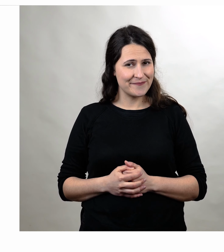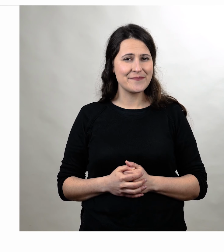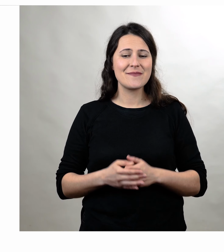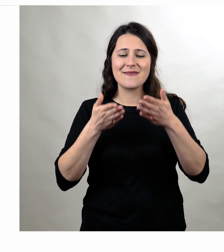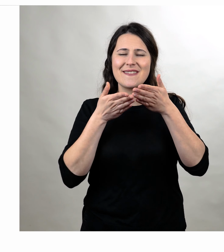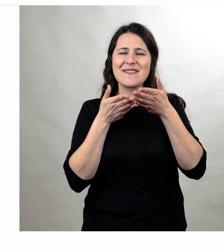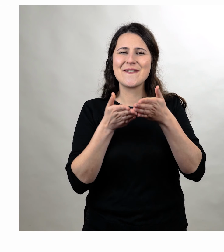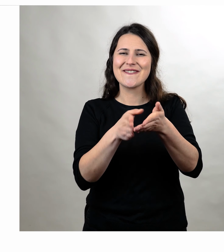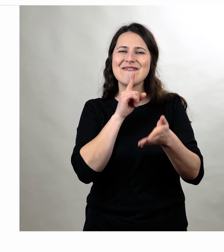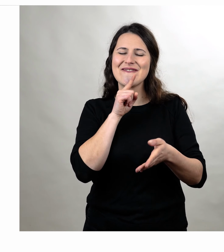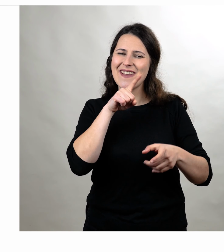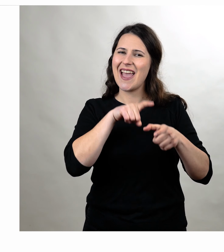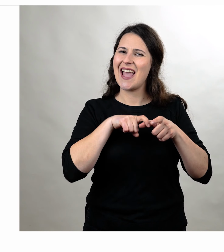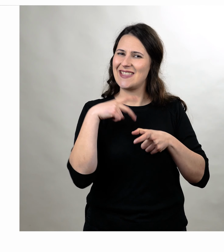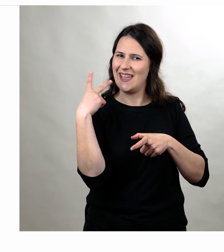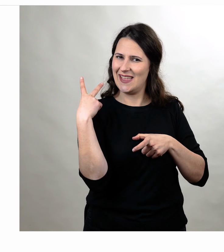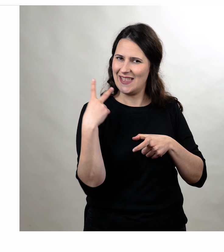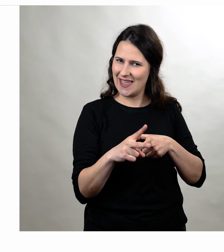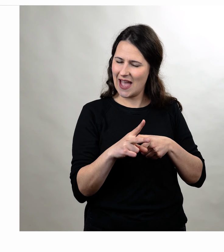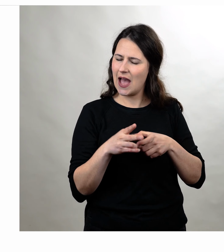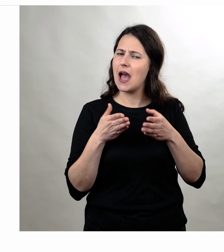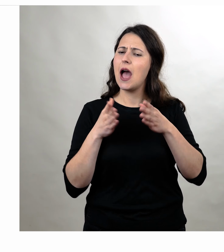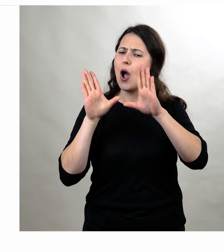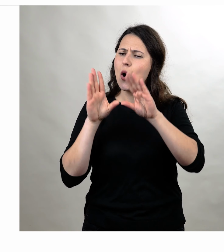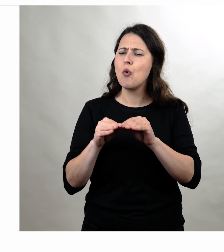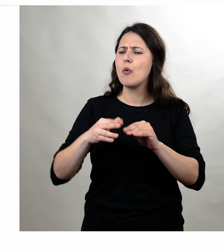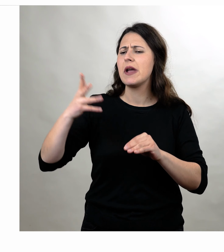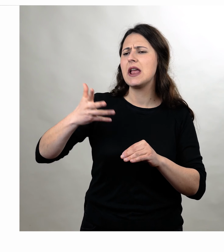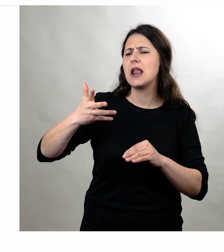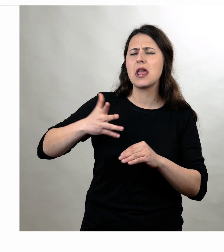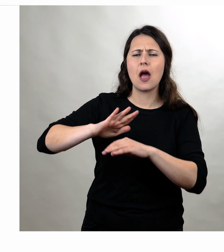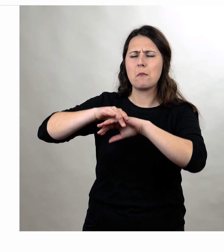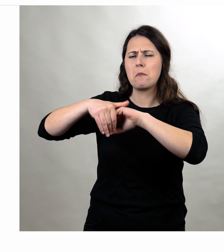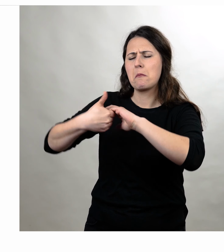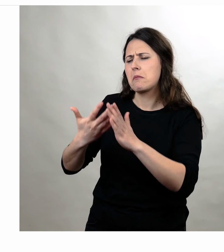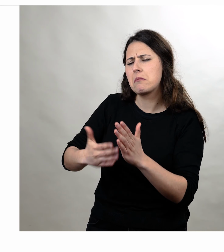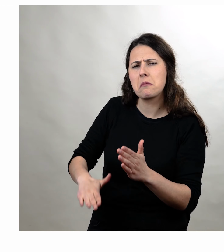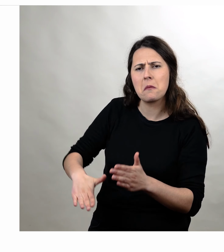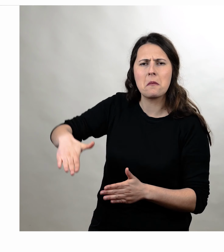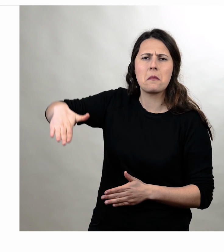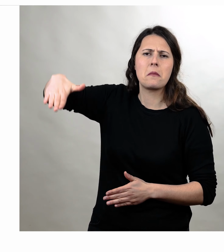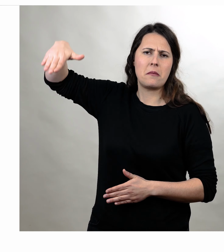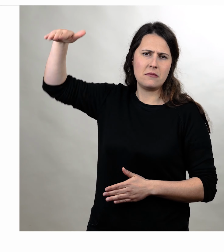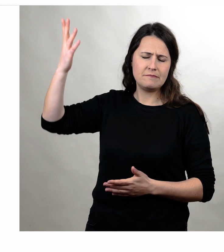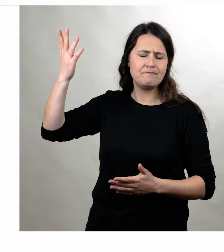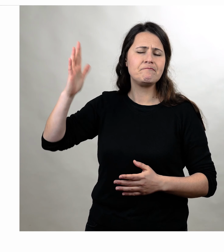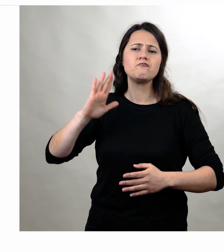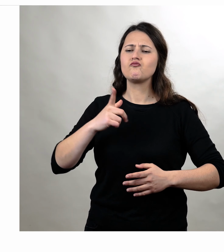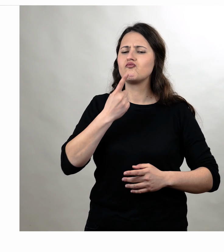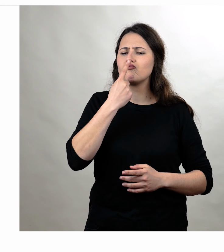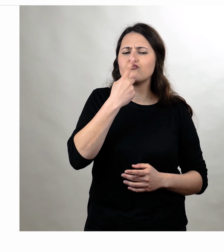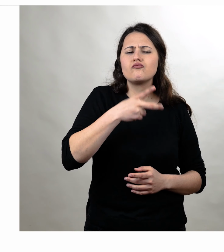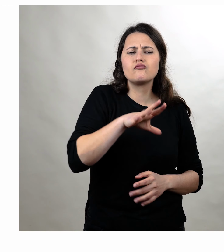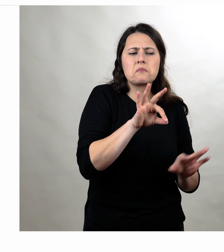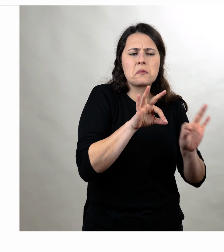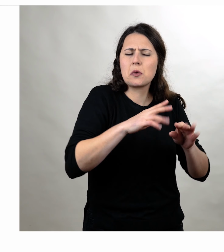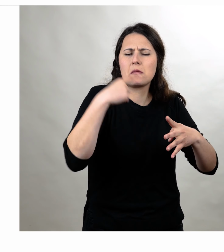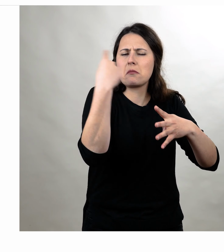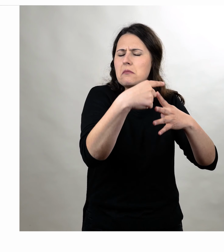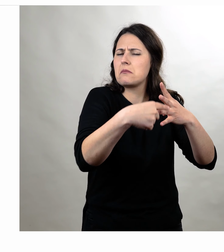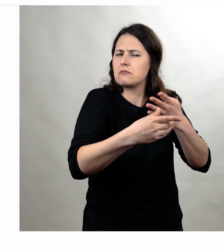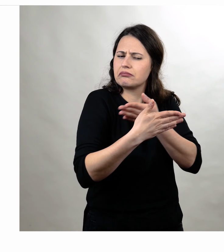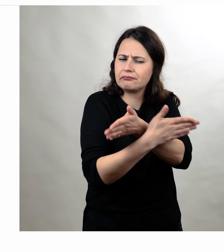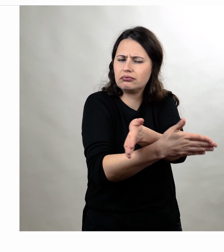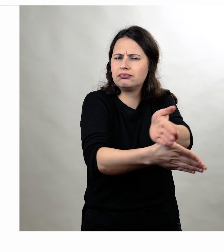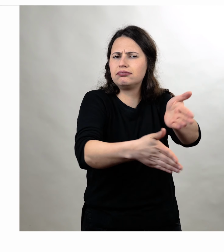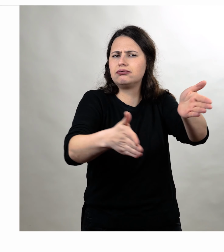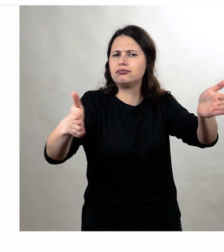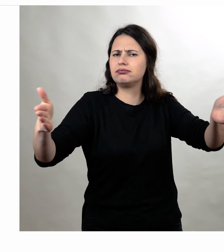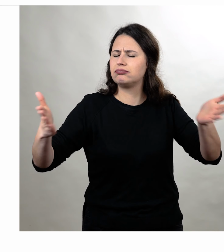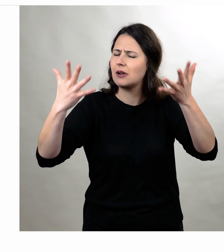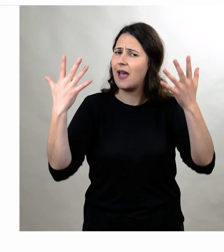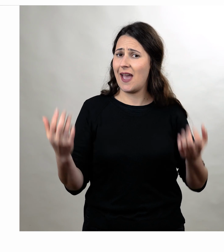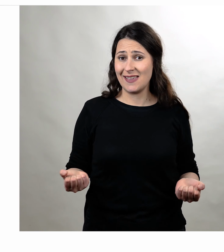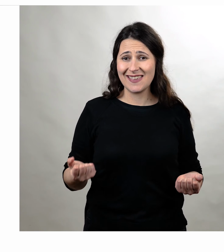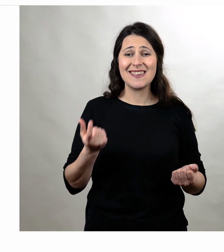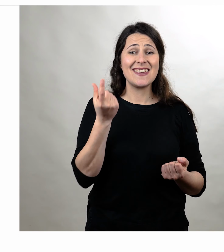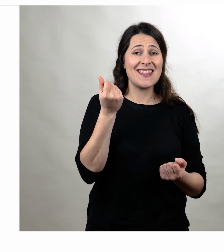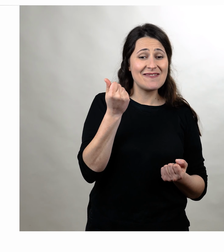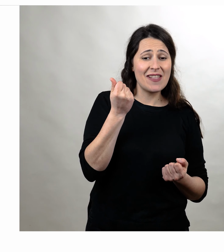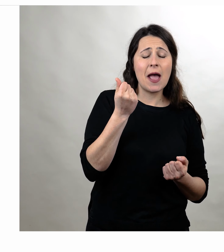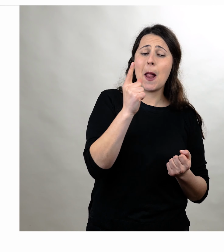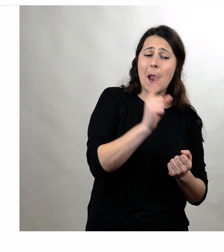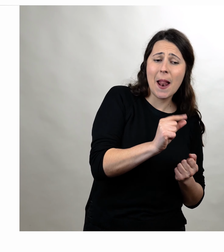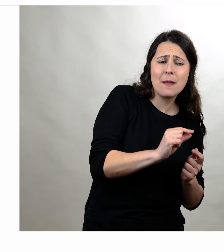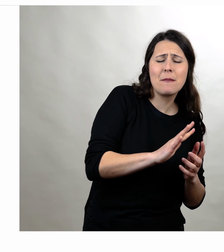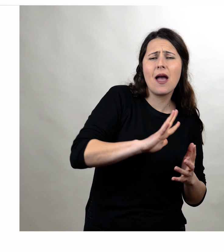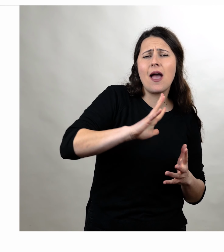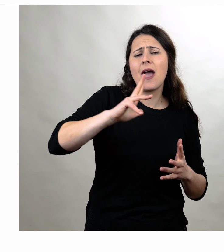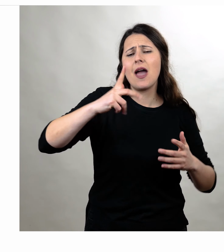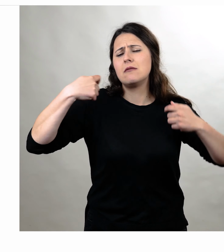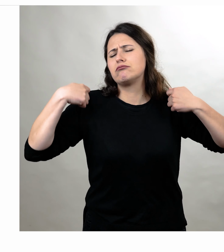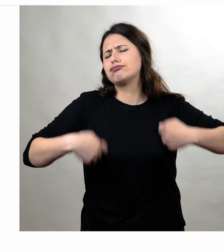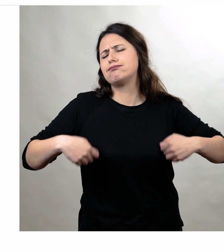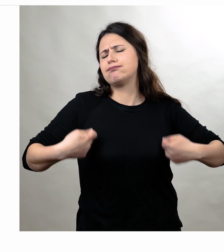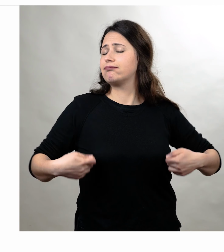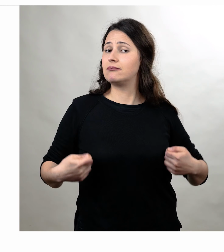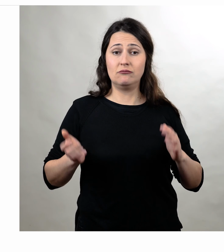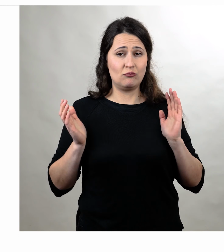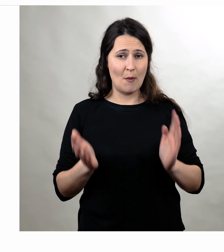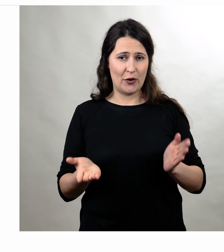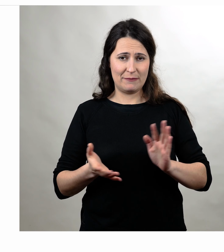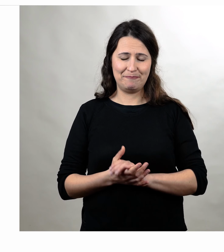Οι κρουαζιέρες της εταιρείας απευθύνονται σε όλες τις ηλικίες, σε ποικίλες προτιμήσεις και διαφορετικές οικονομικές δυνατότητες των επιβατών.